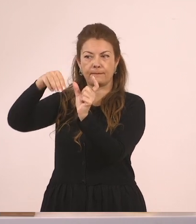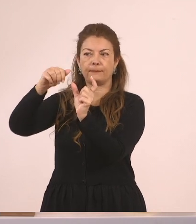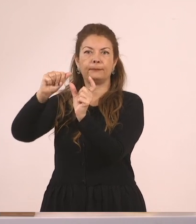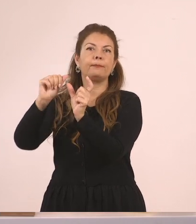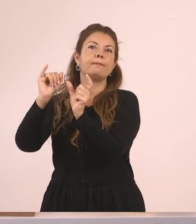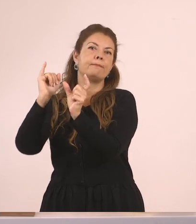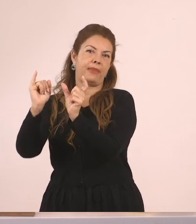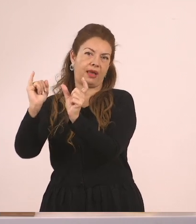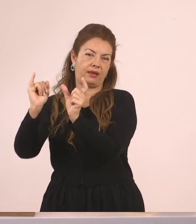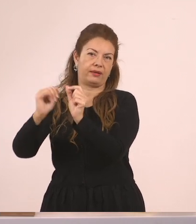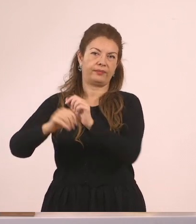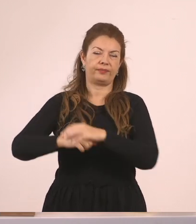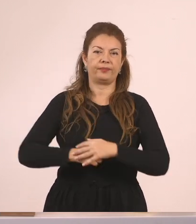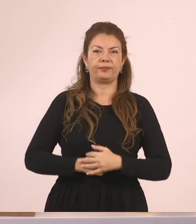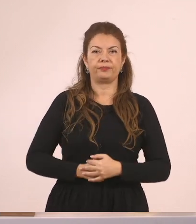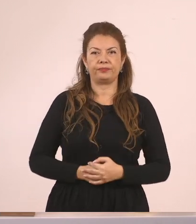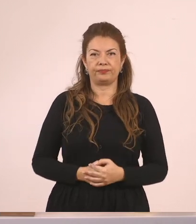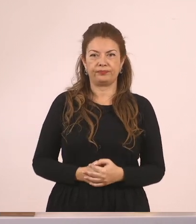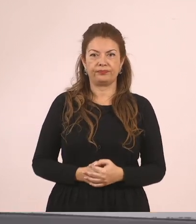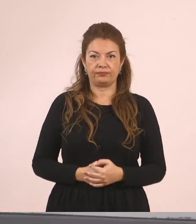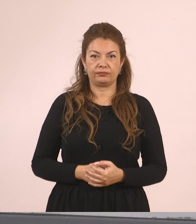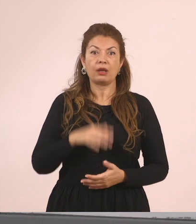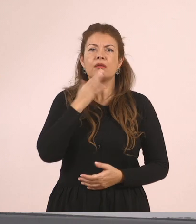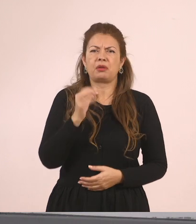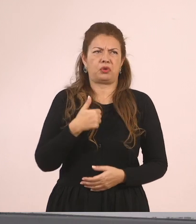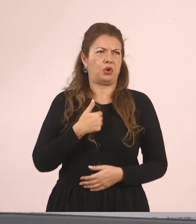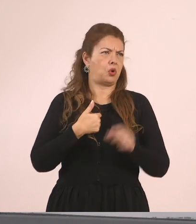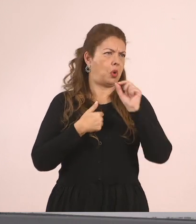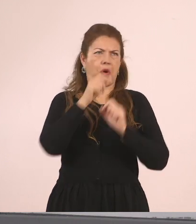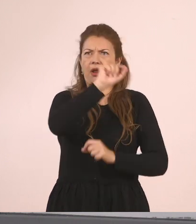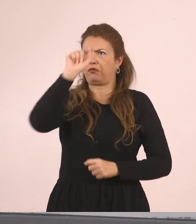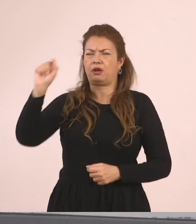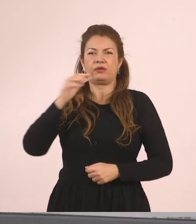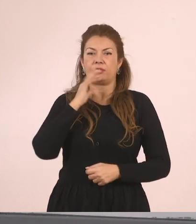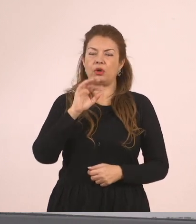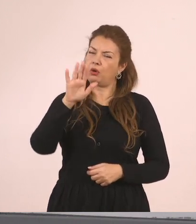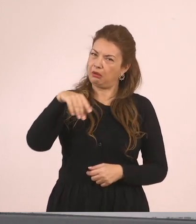που είναι σε - όμαι. Γιατί τα γράφω τώρα αυτά; Τι σχέση έχουν; Για να δω!